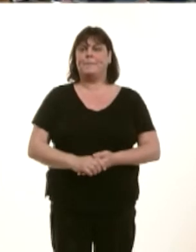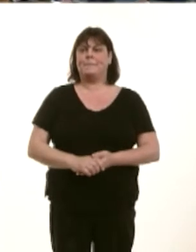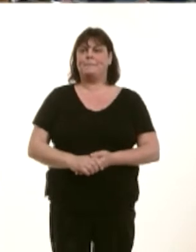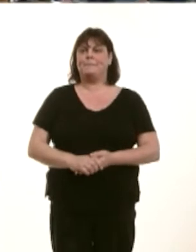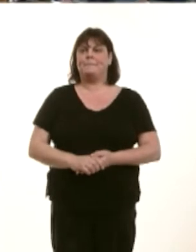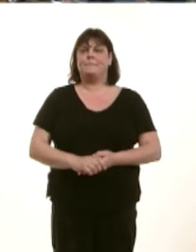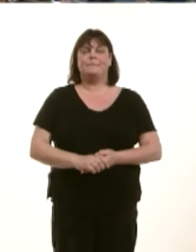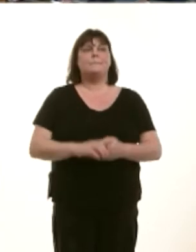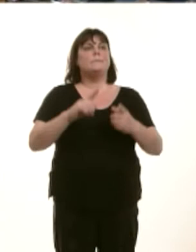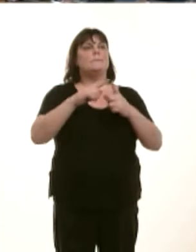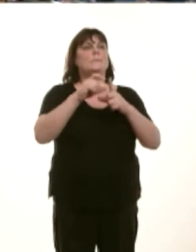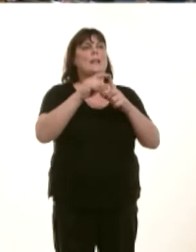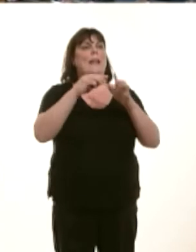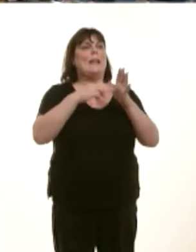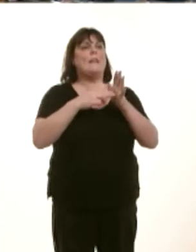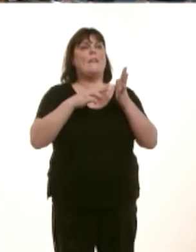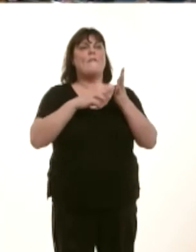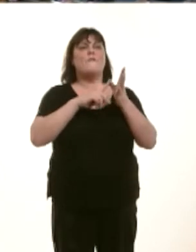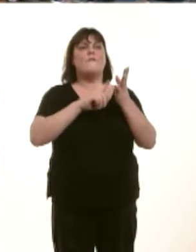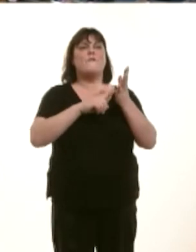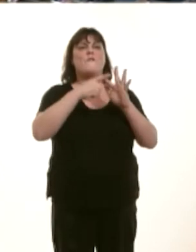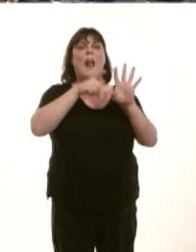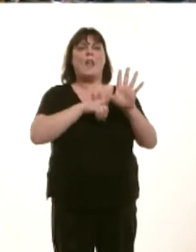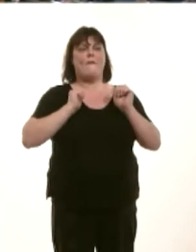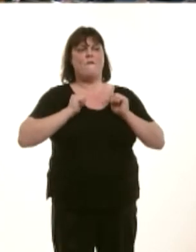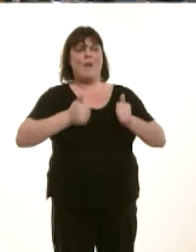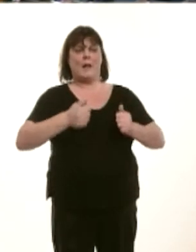the Elan valley in my constituency welcome very much the Governmentís change of heart